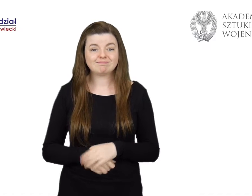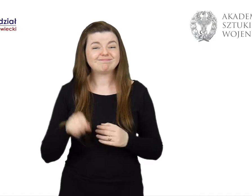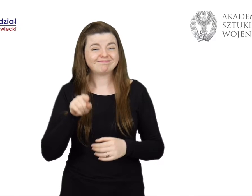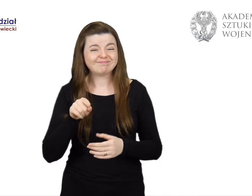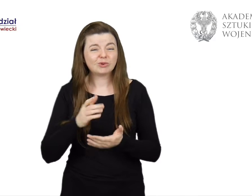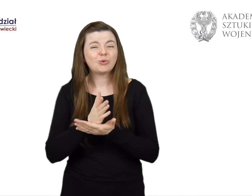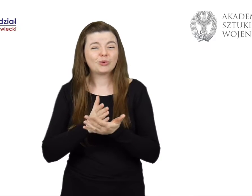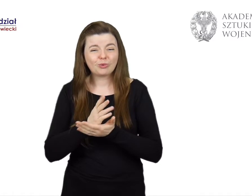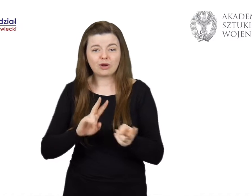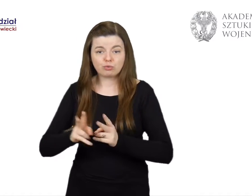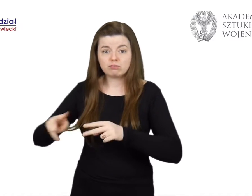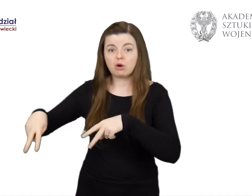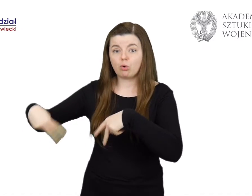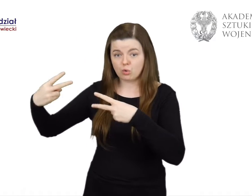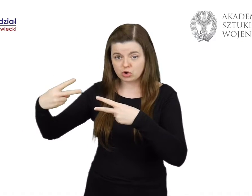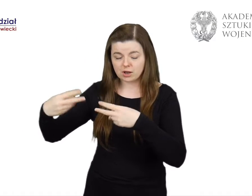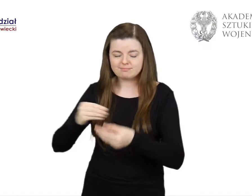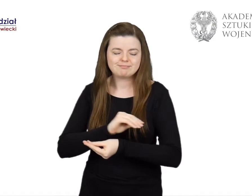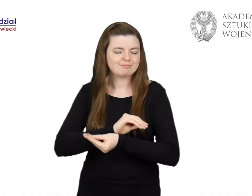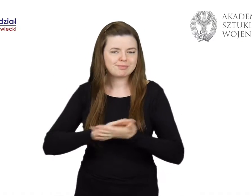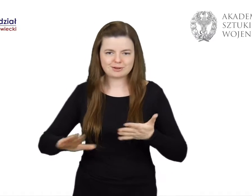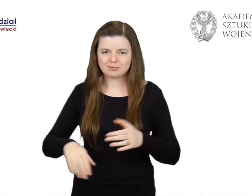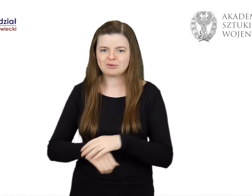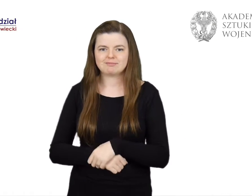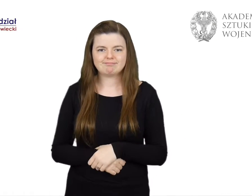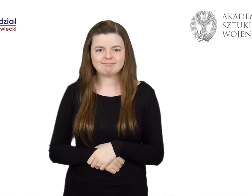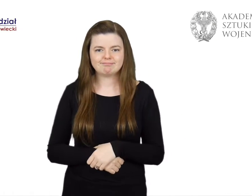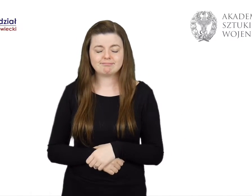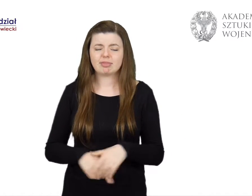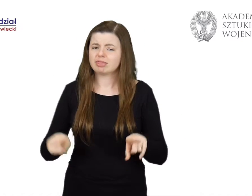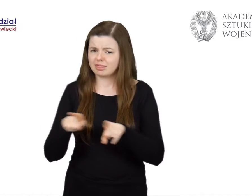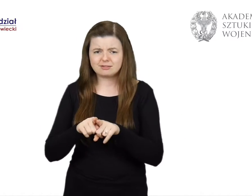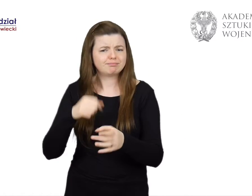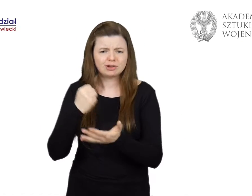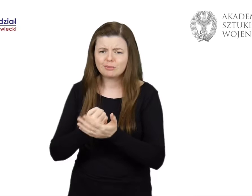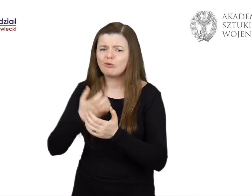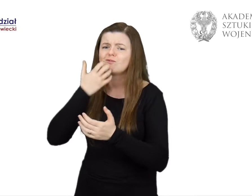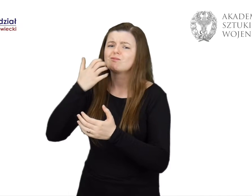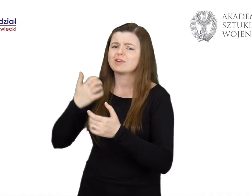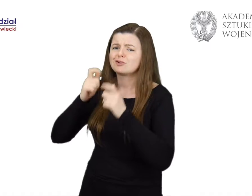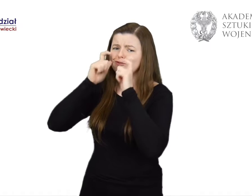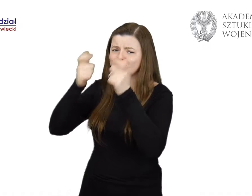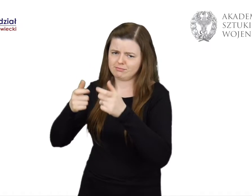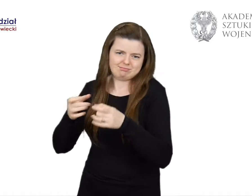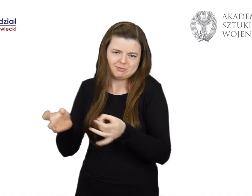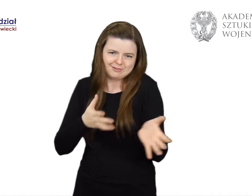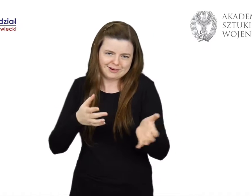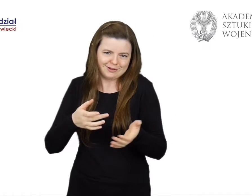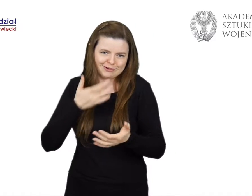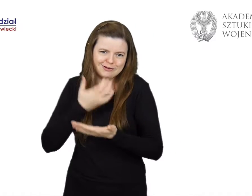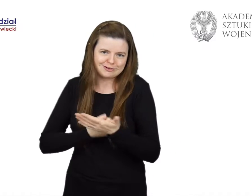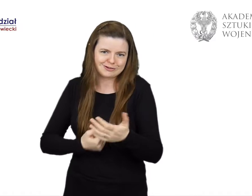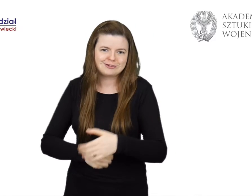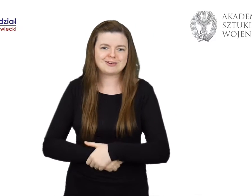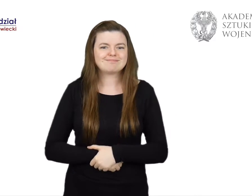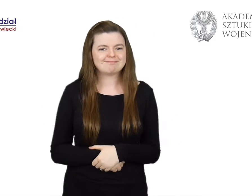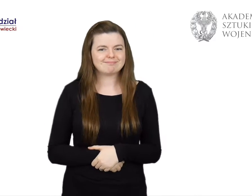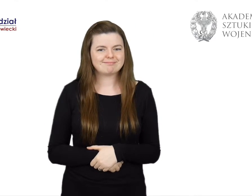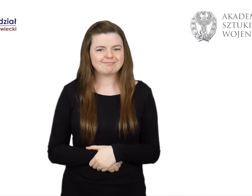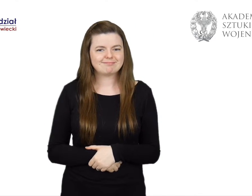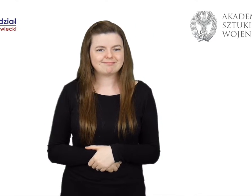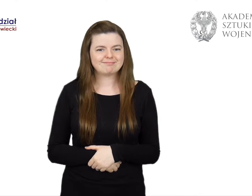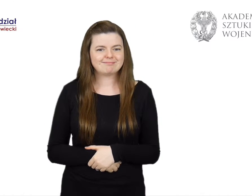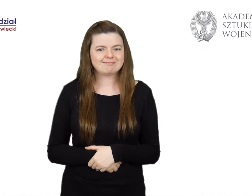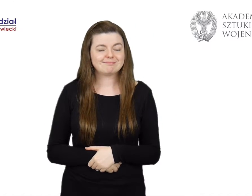Skorzystanie z usługi jest bezpłatne i nie wymaga wcześniejszego umawiania się na wizytę.